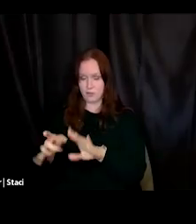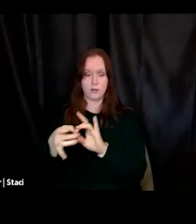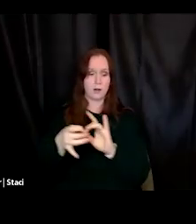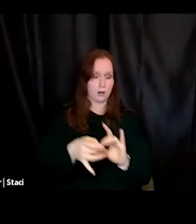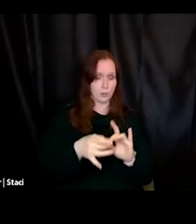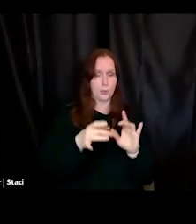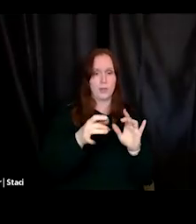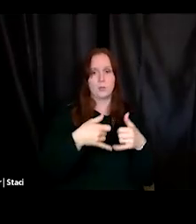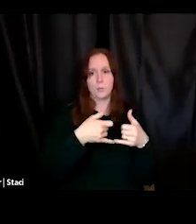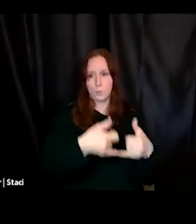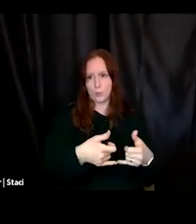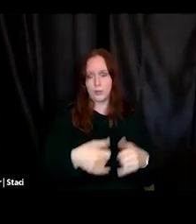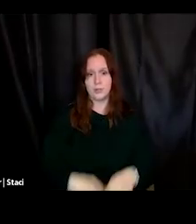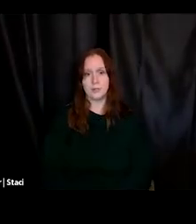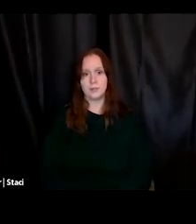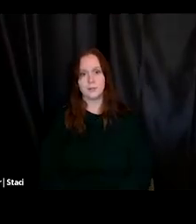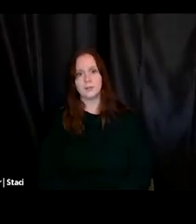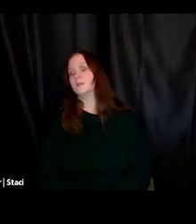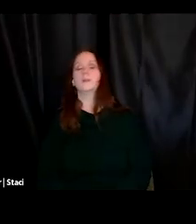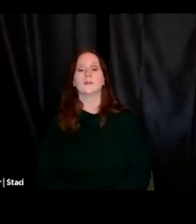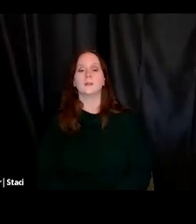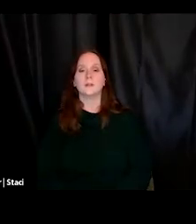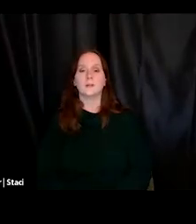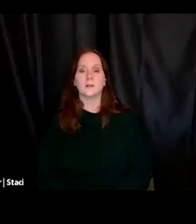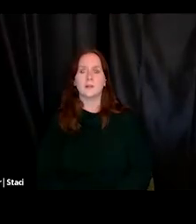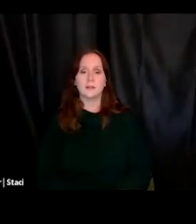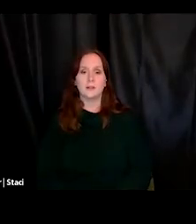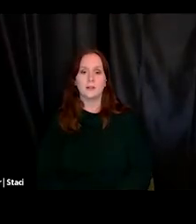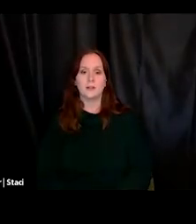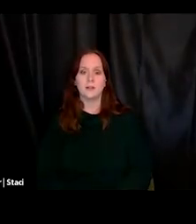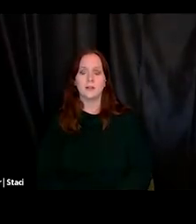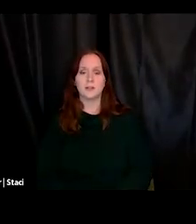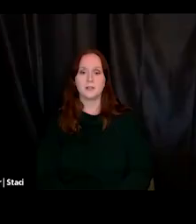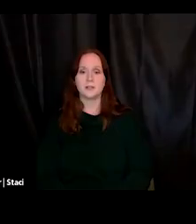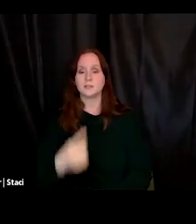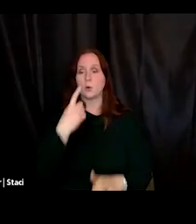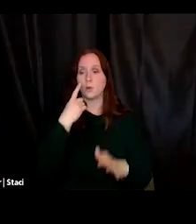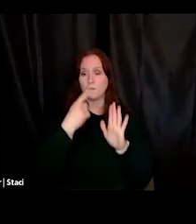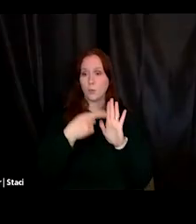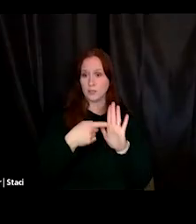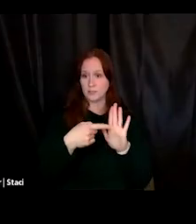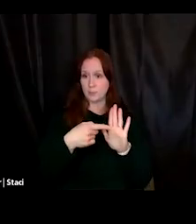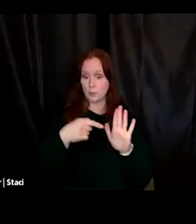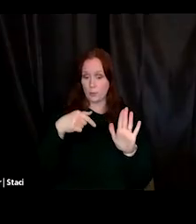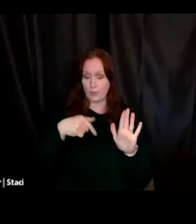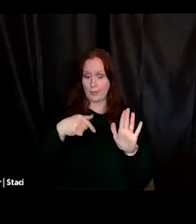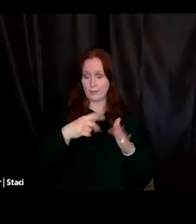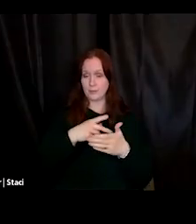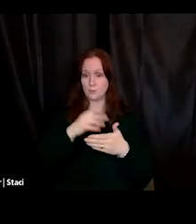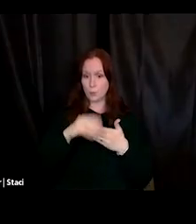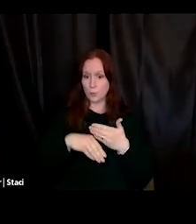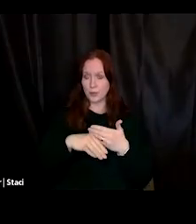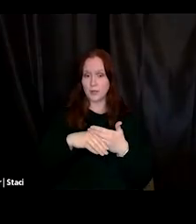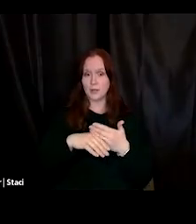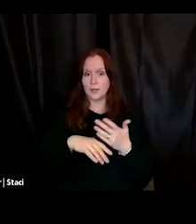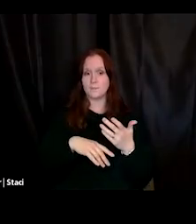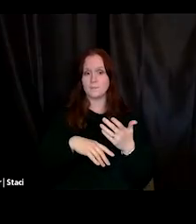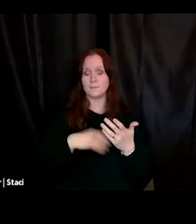A veces hay otros enlaces específicos designados de SOAR en una oficina de campo que podrían tener que establecerse con el tiempo.